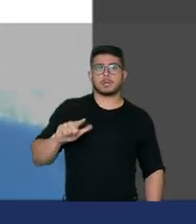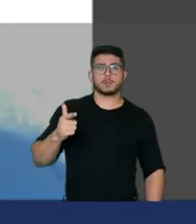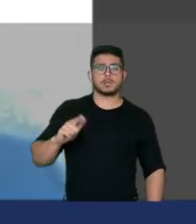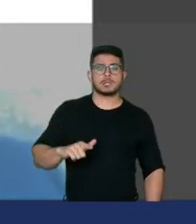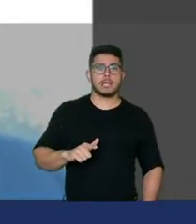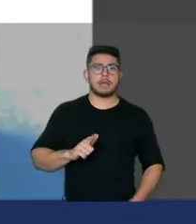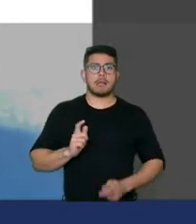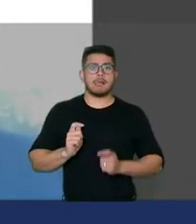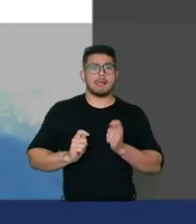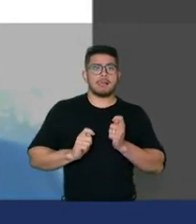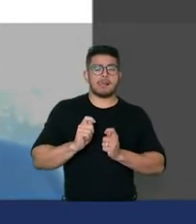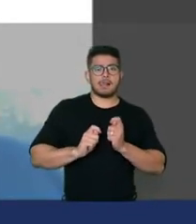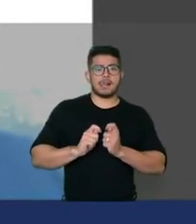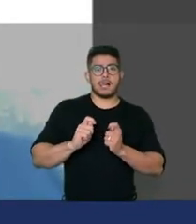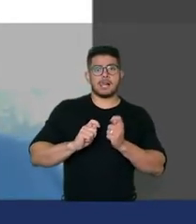MULHERES QUE NÃO TENHAM RABO PRESO NOS TRIBUNAIS DE